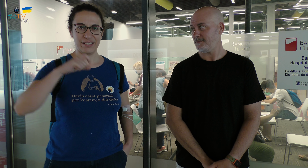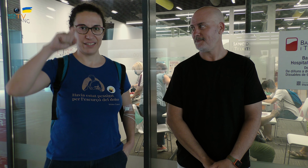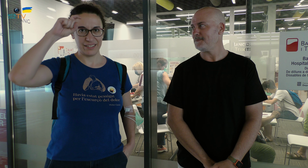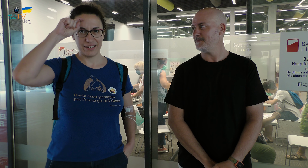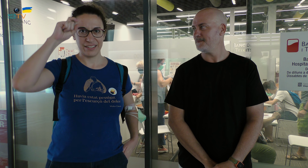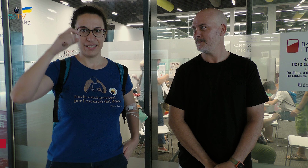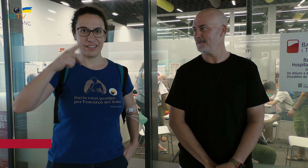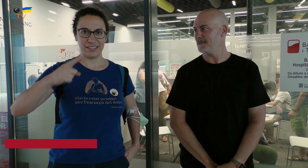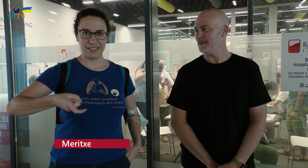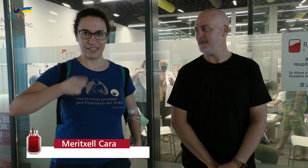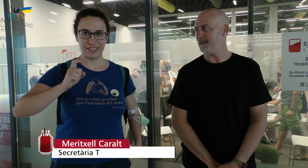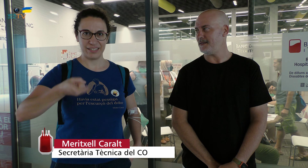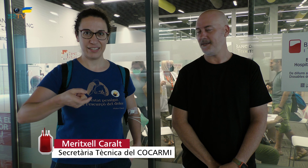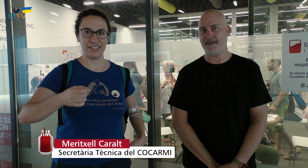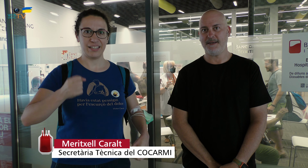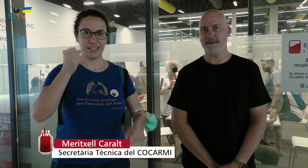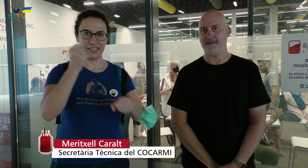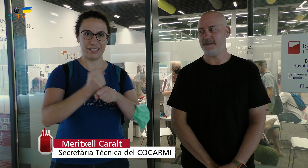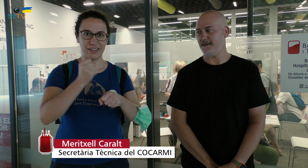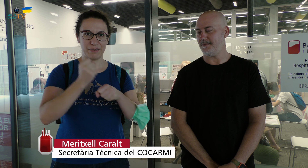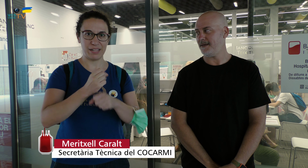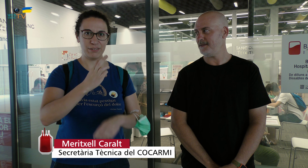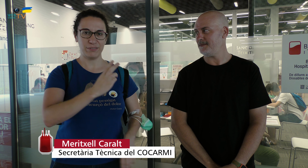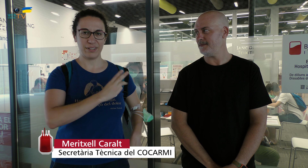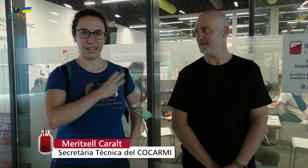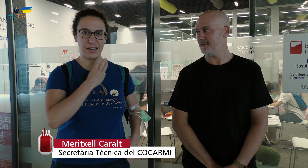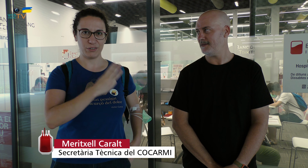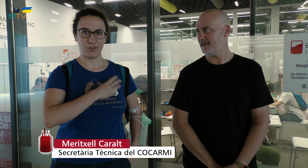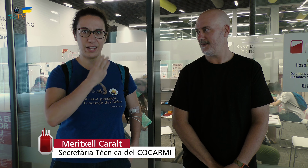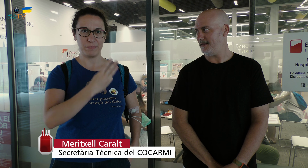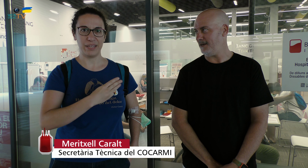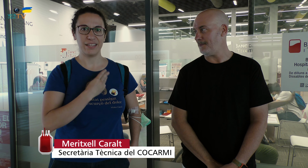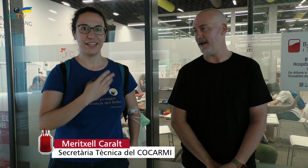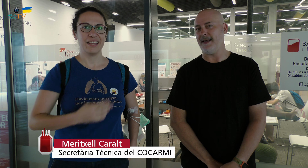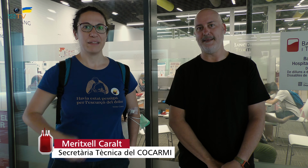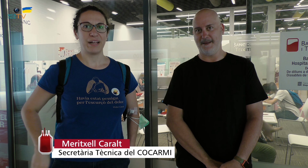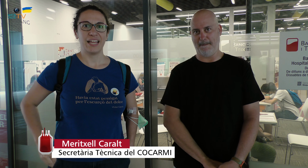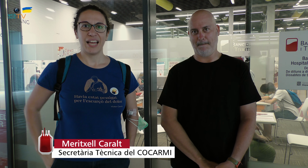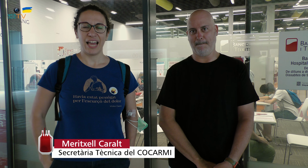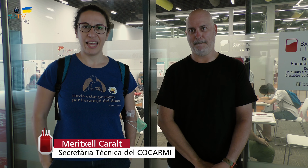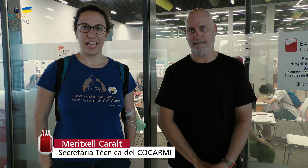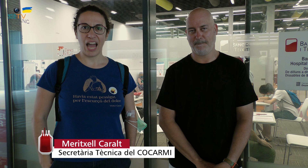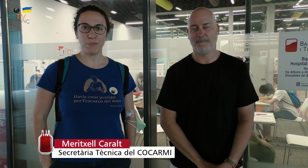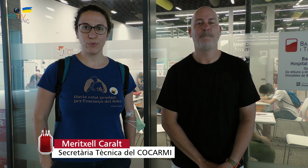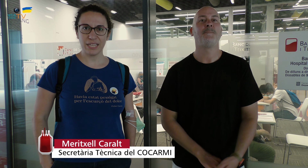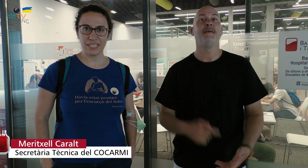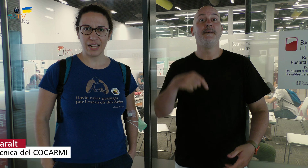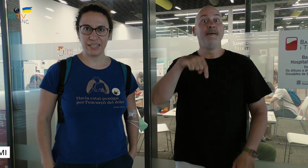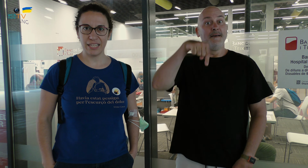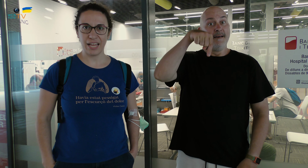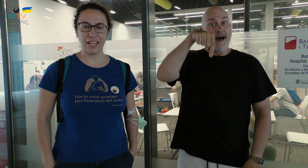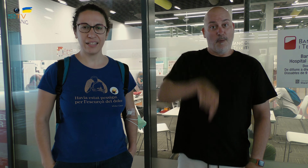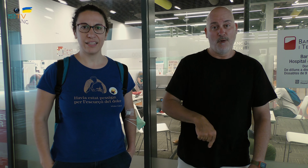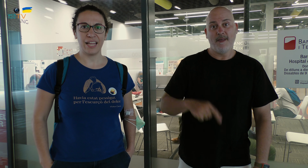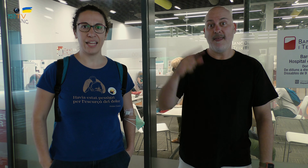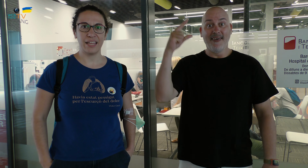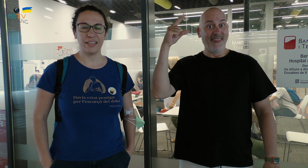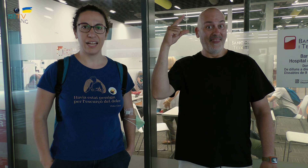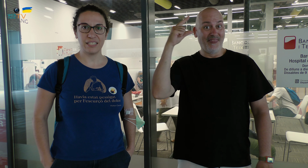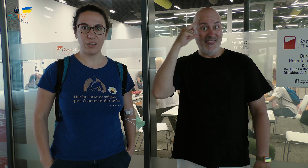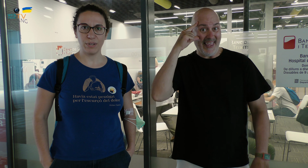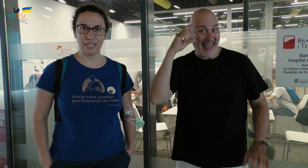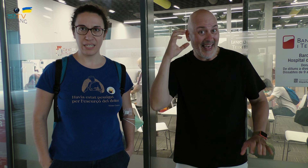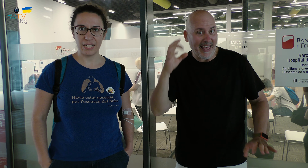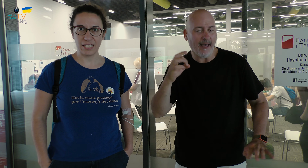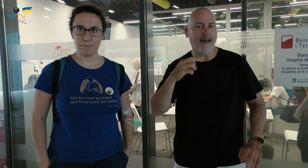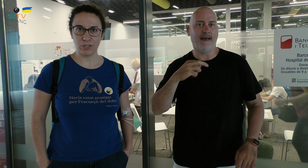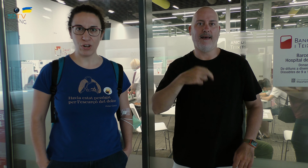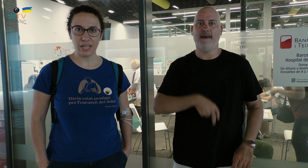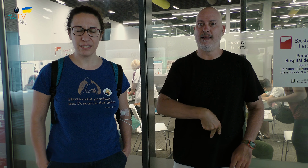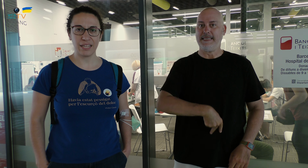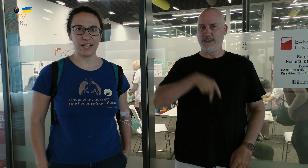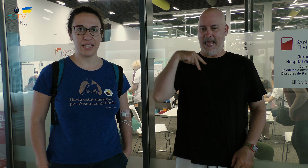Em dic Meritxell i treballo al COCARMI. Avui és el dia de les Llengües de Signes Espanyoles,